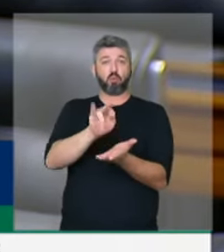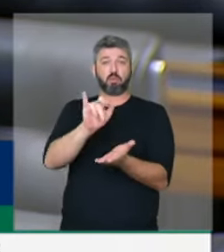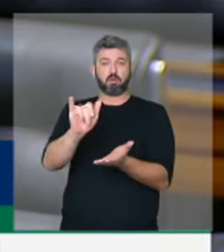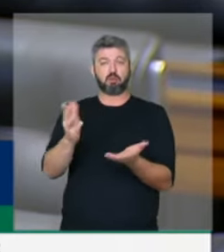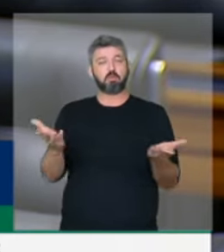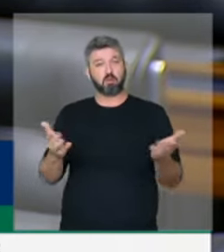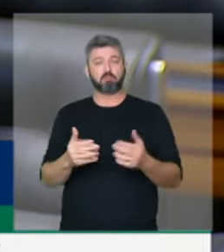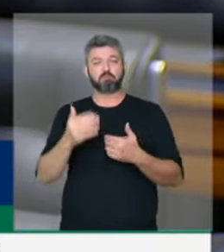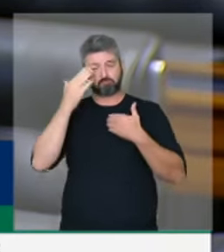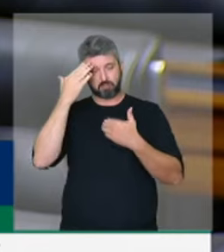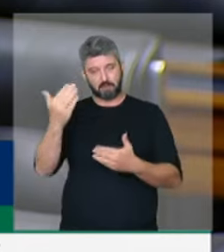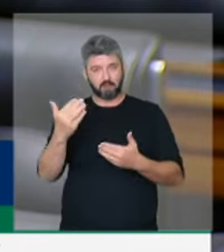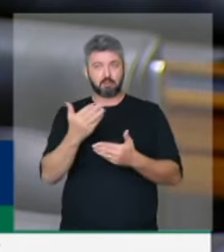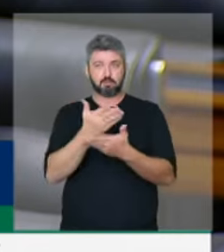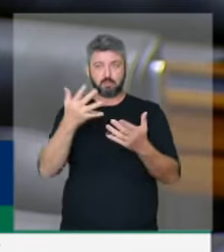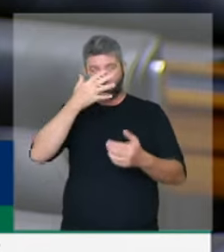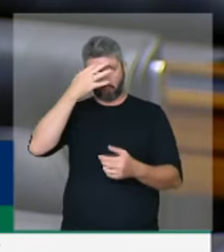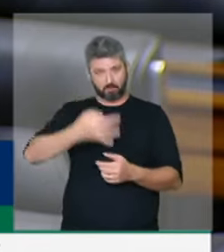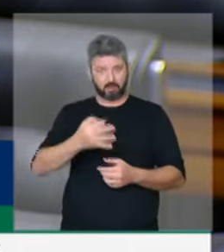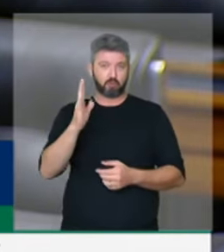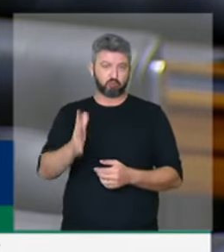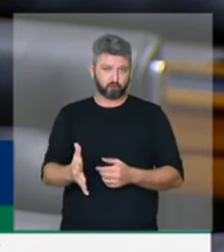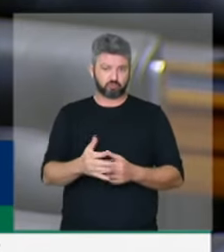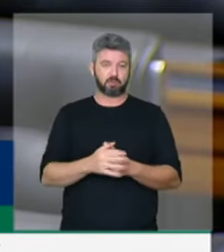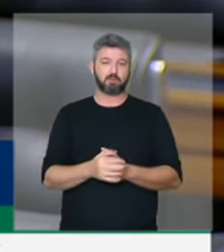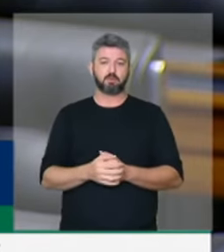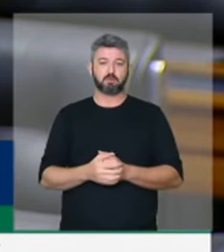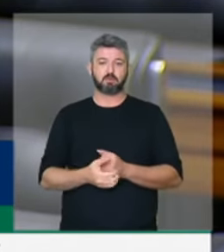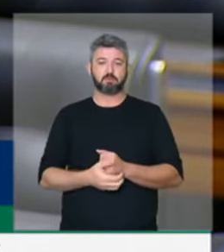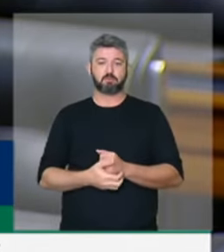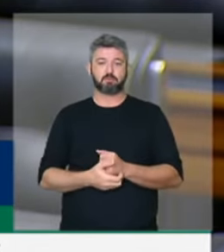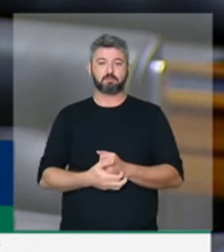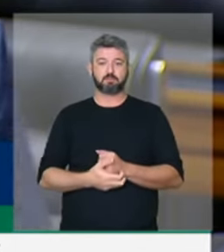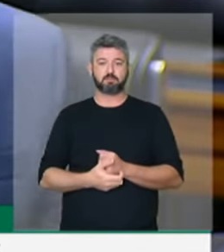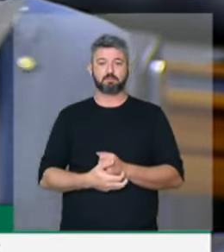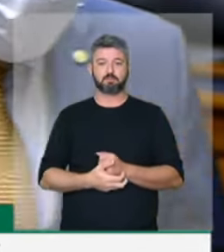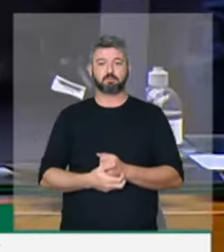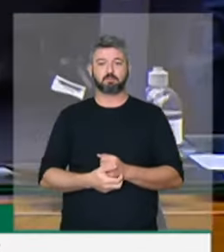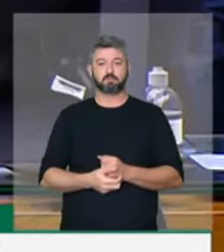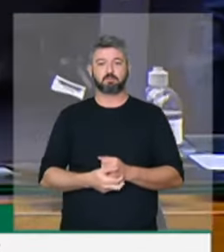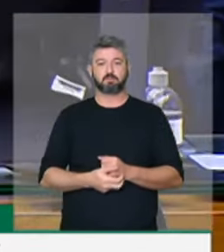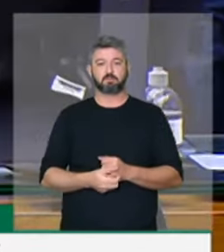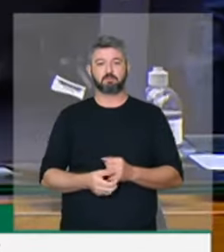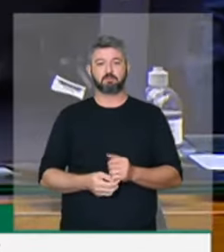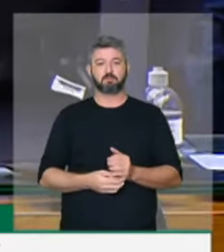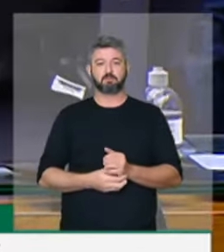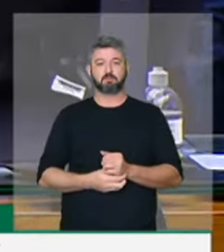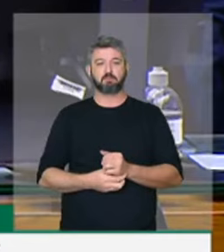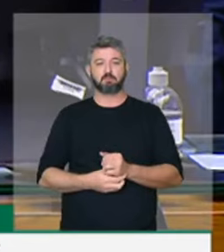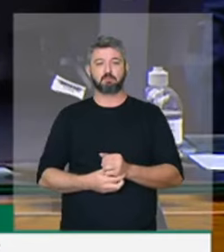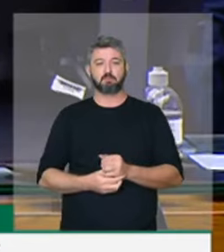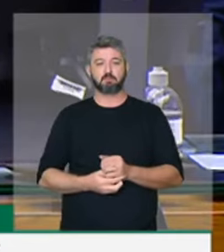DEPUTADA JOYCE E DO DEPUTADO JÚ LIO, MUITO OBRIGADO, PRESIDENTE. -- [PRESIDENTE]: COMO... COMO ORIENTA O PSD? -- [DEPUTADO]: SENHOR